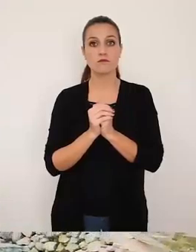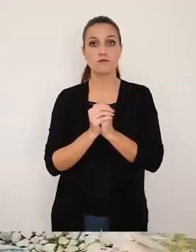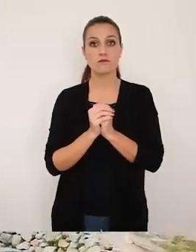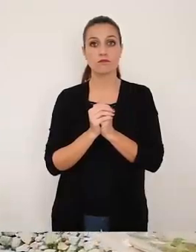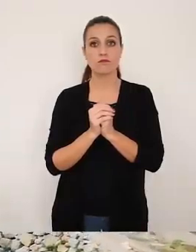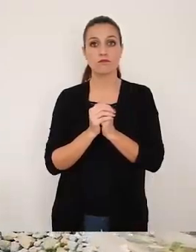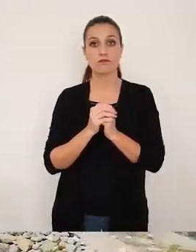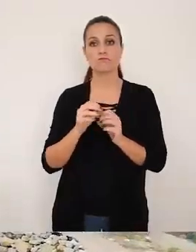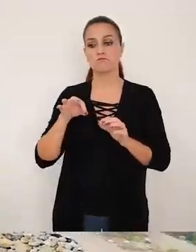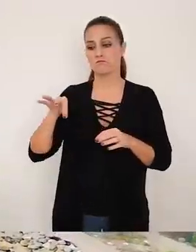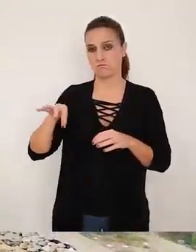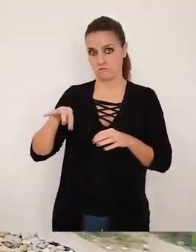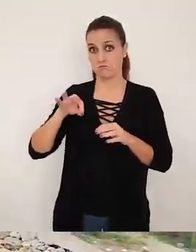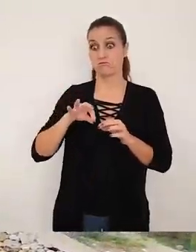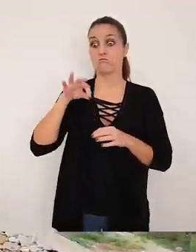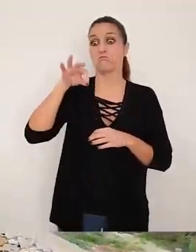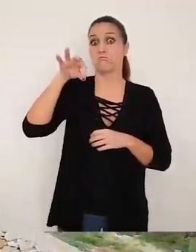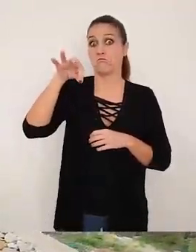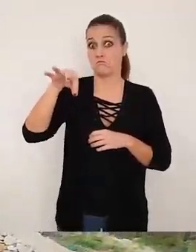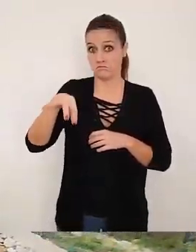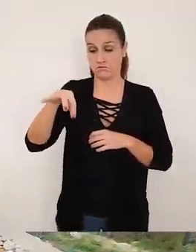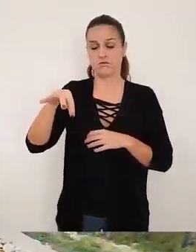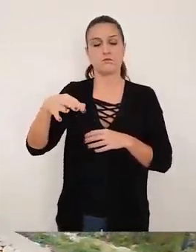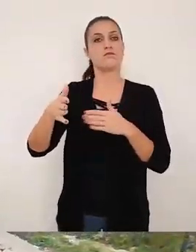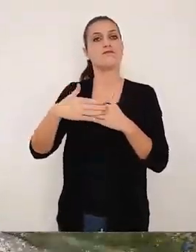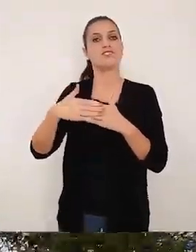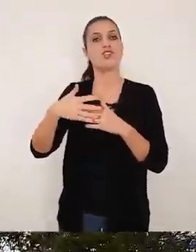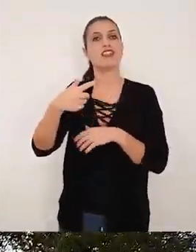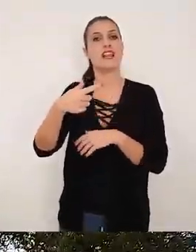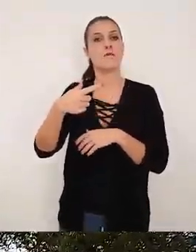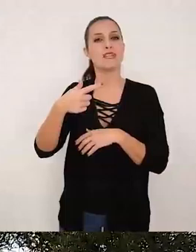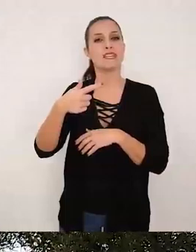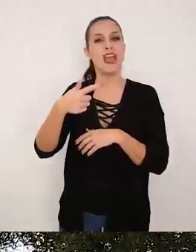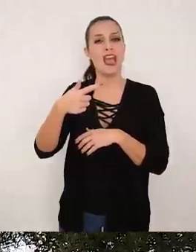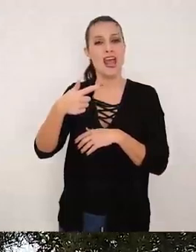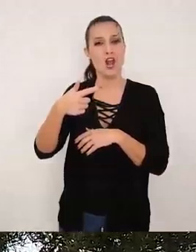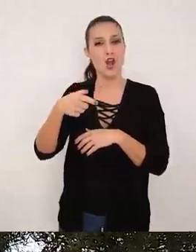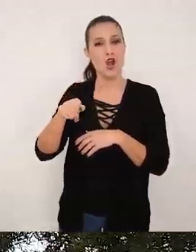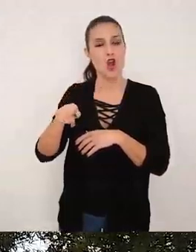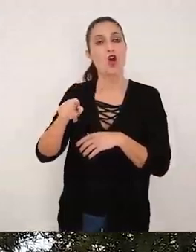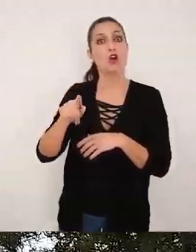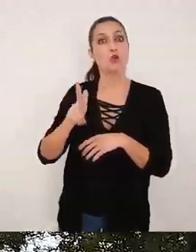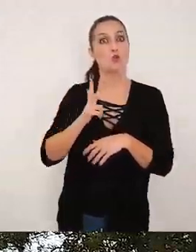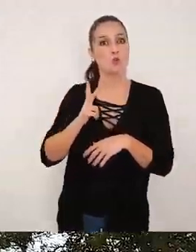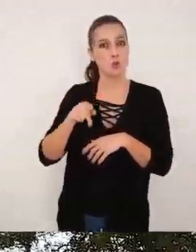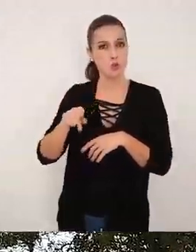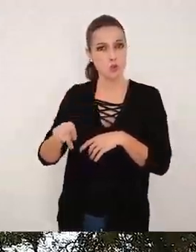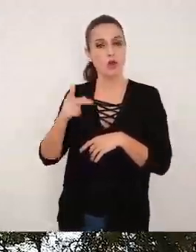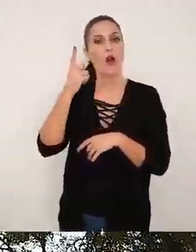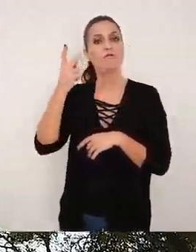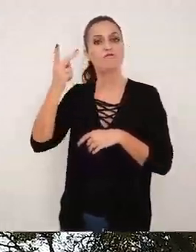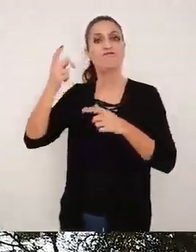Nei pressi del “trappitello del Duca” è possibile continuare il cammino per ammirare il maestoso “menhir vicinanze 1”, così